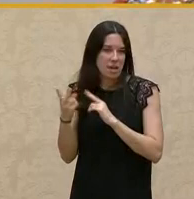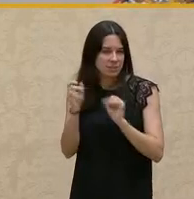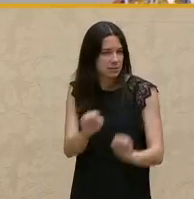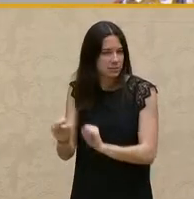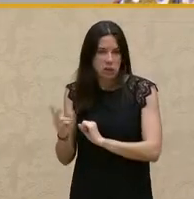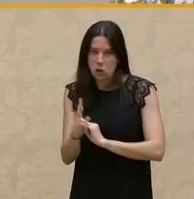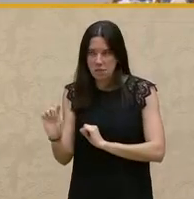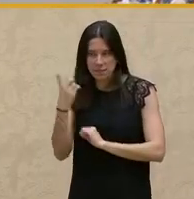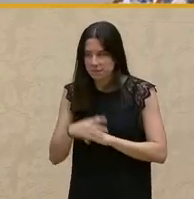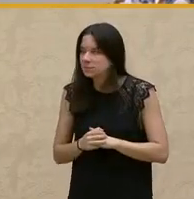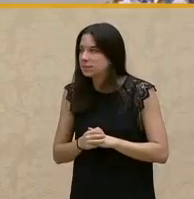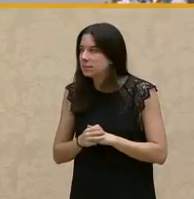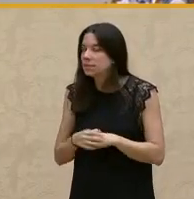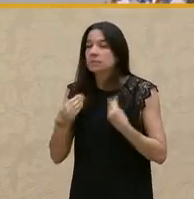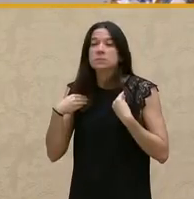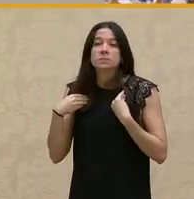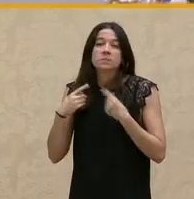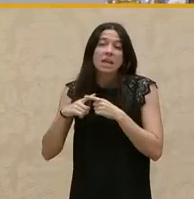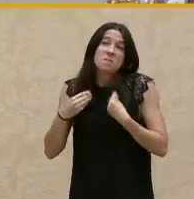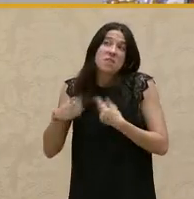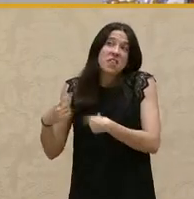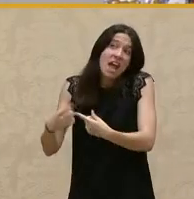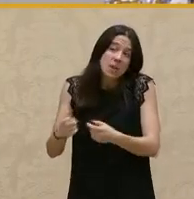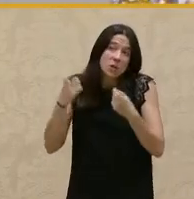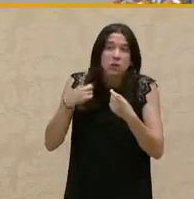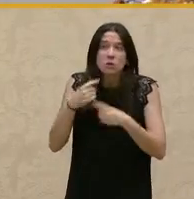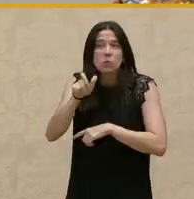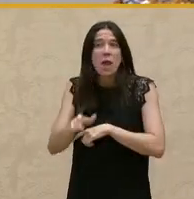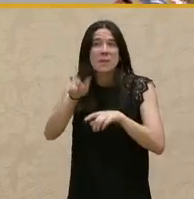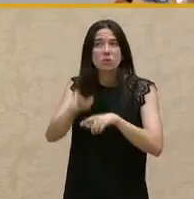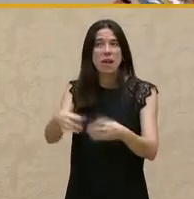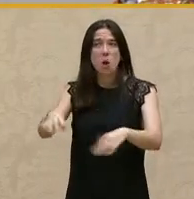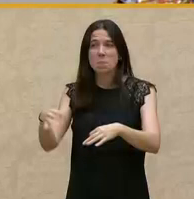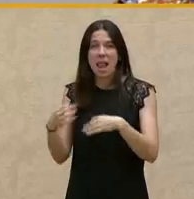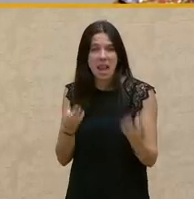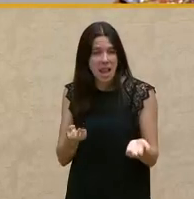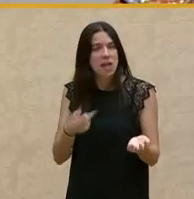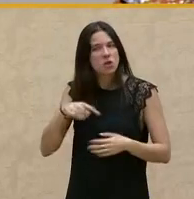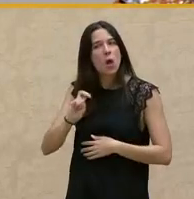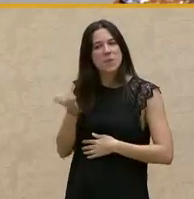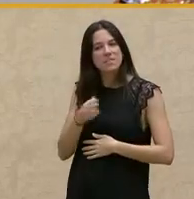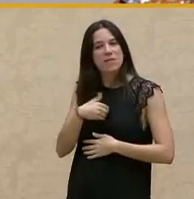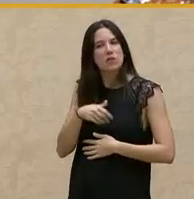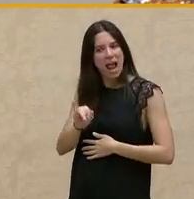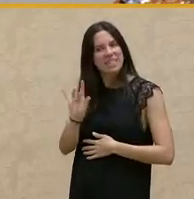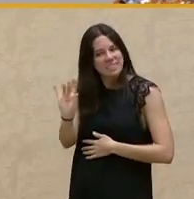Cotidianamente procuro ser un ciudadano normal con mi diversidad funcional a cuestas, pero